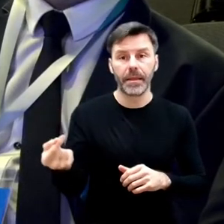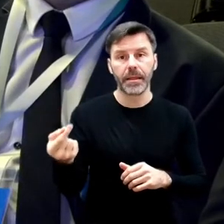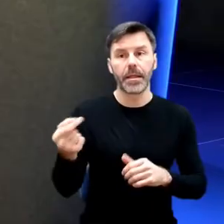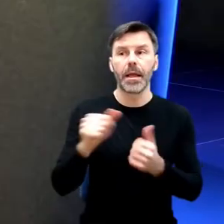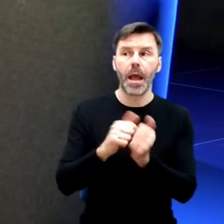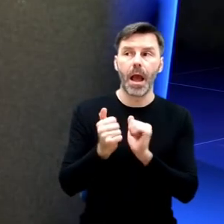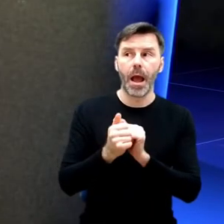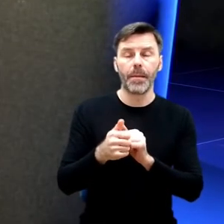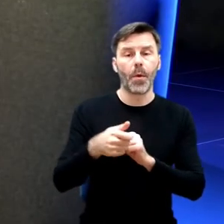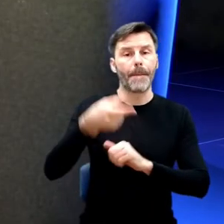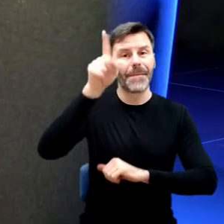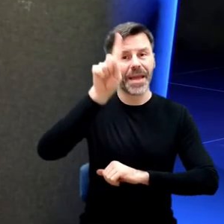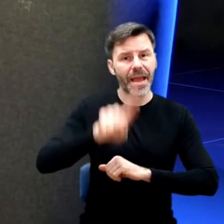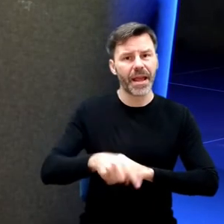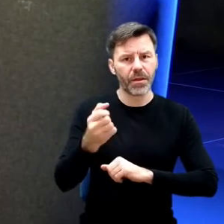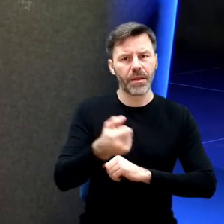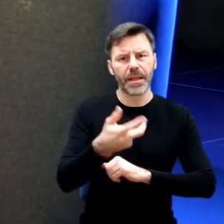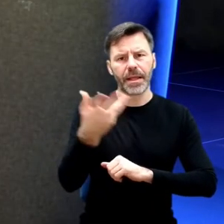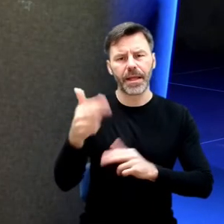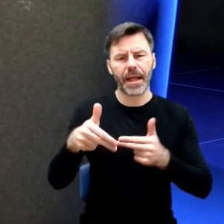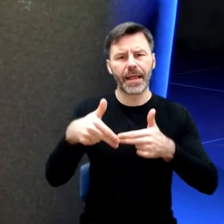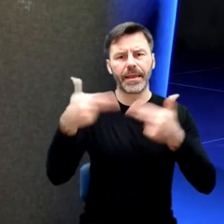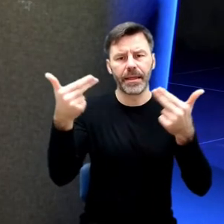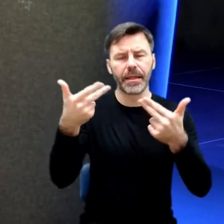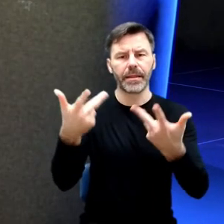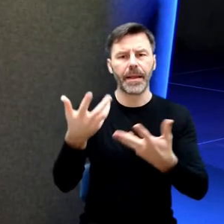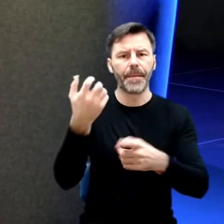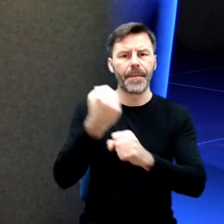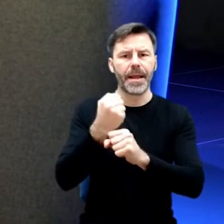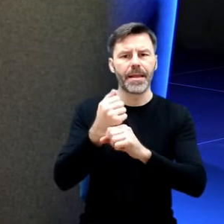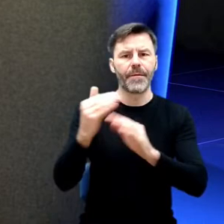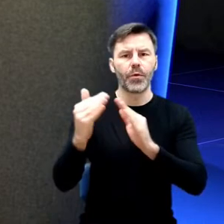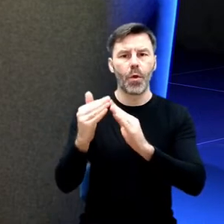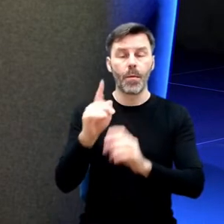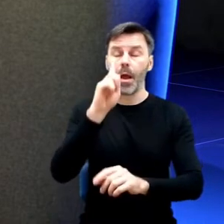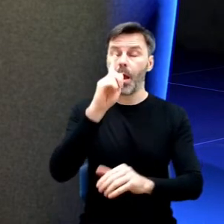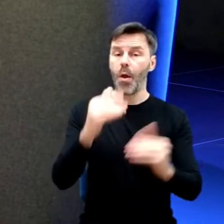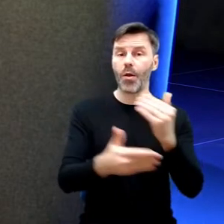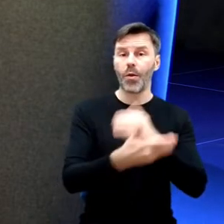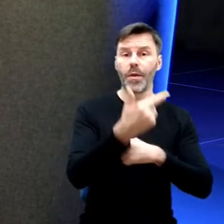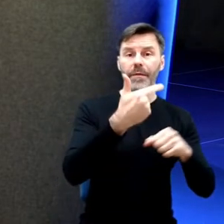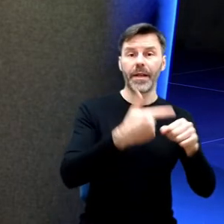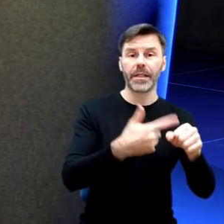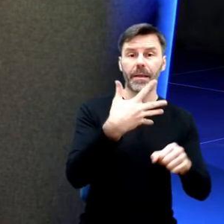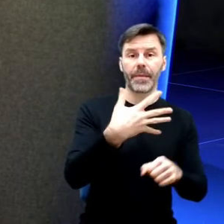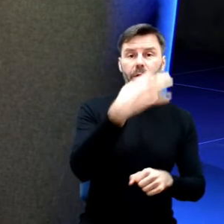Ale jedynie niecałe 25% uważa, że stacjonarna forma